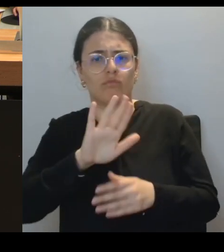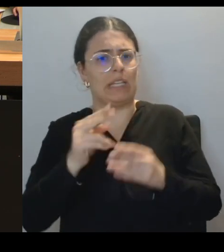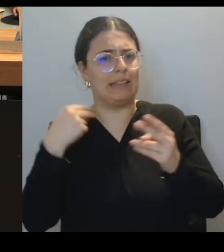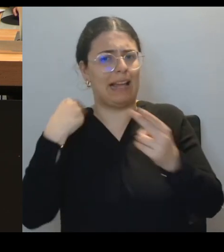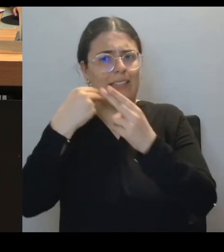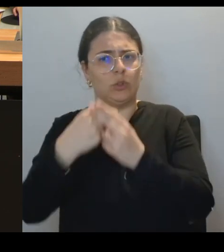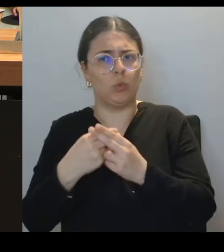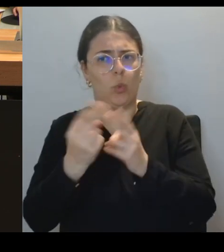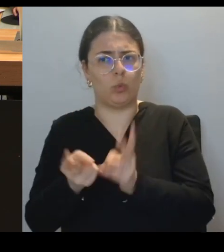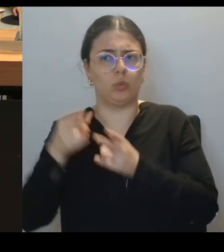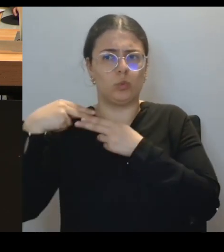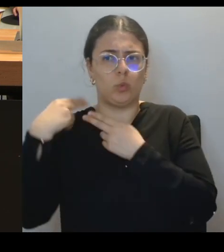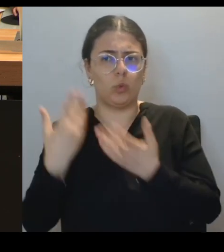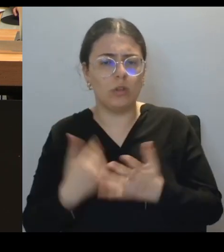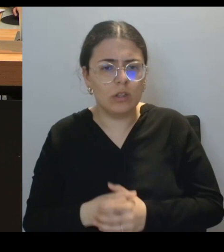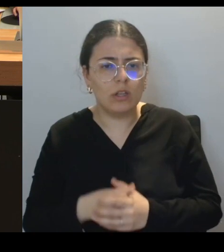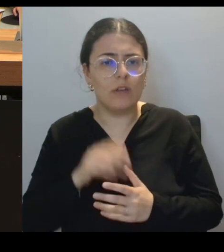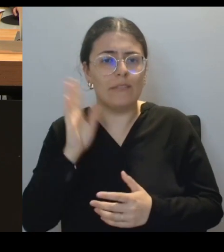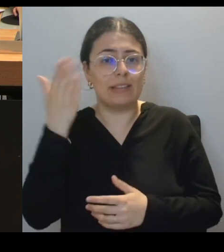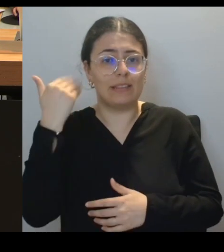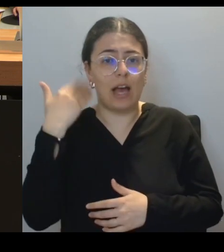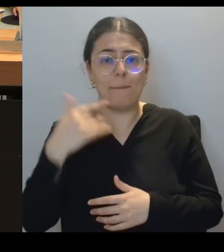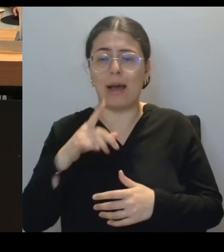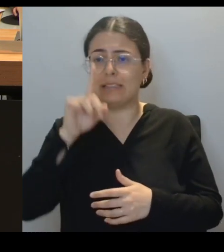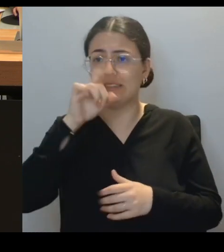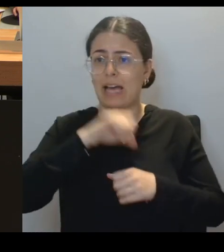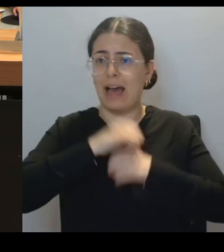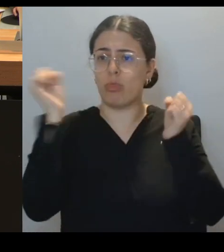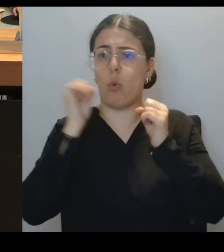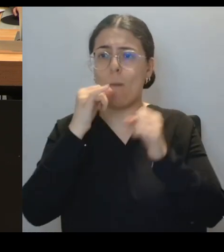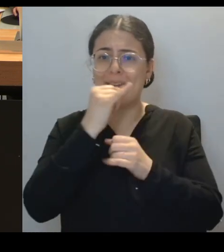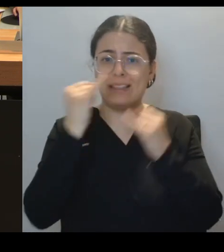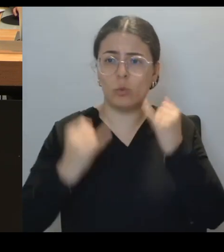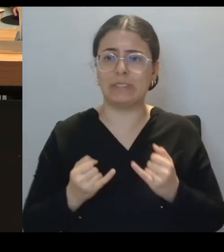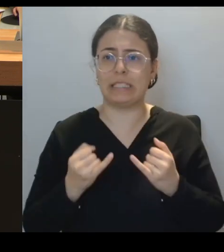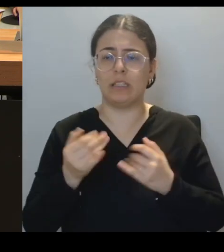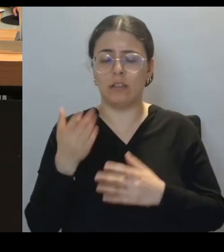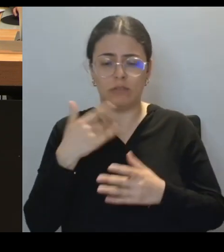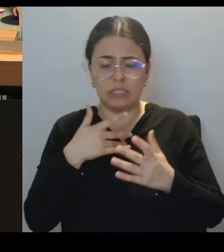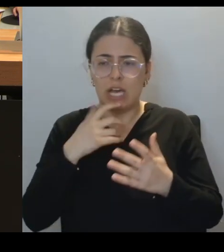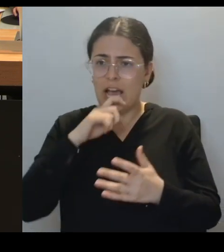Helmut Schmidt war das, und er hatte recht. Und Helmut Schmidt wäre heute bei uns, weil er mitgedacht hätte,